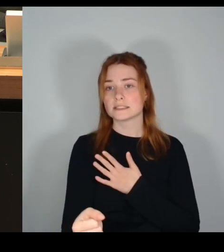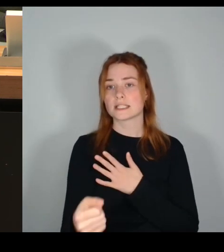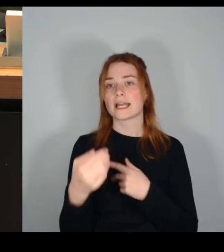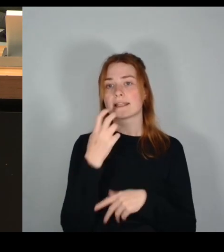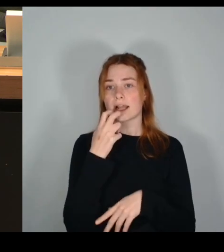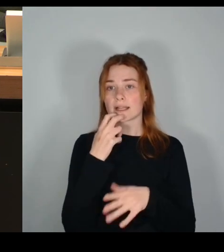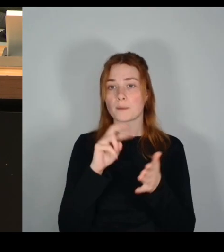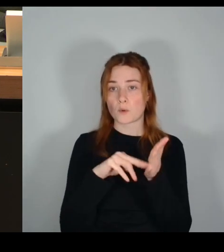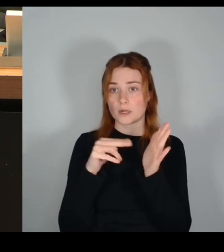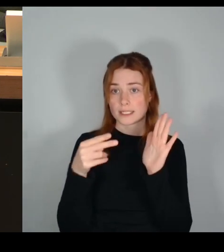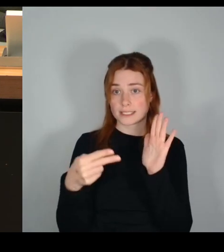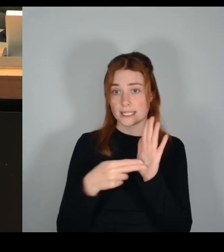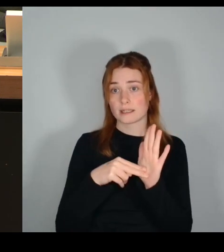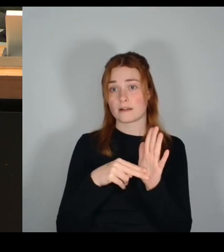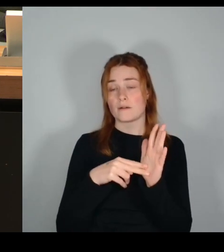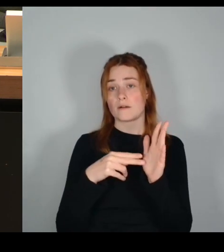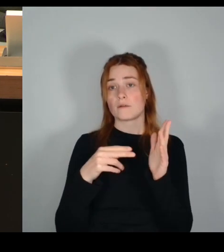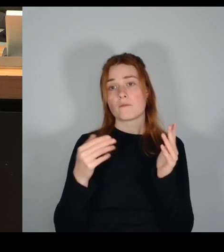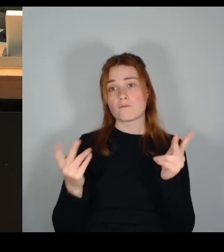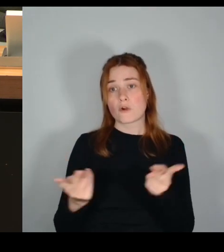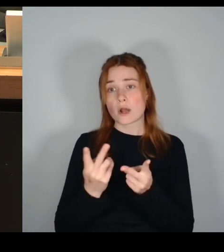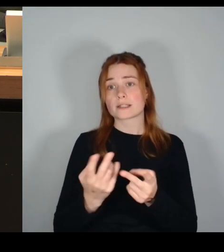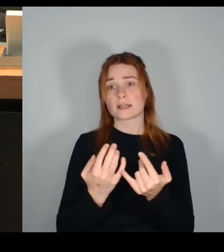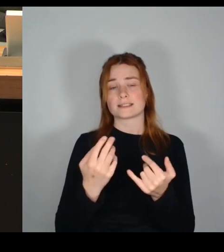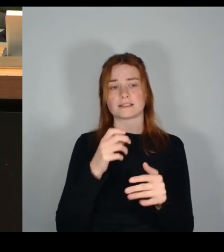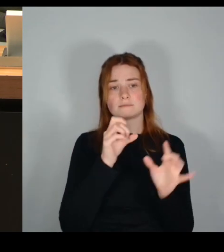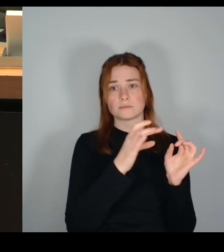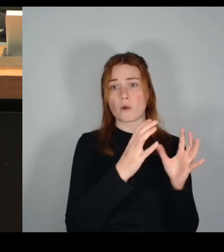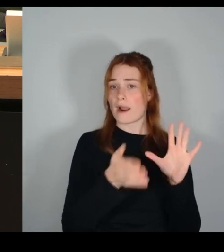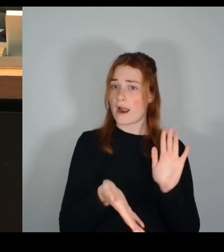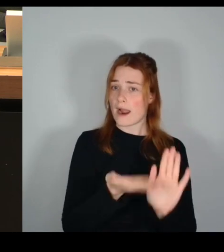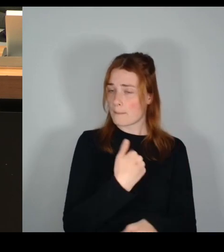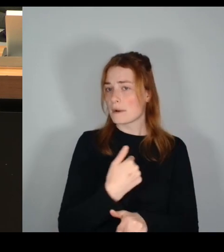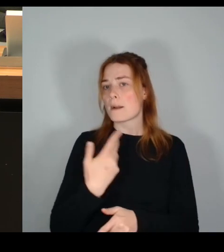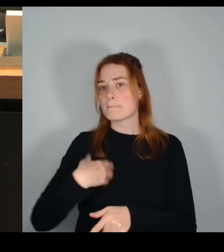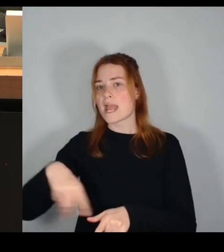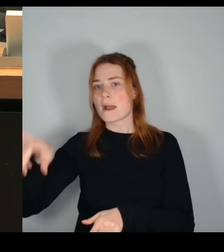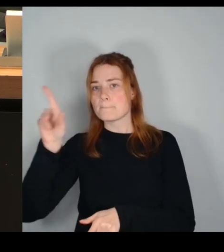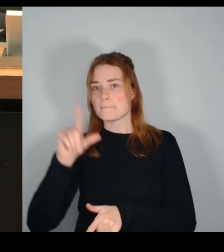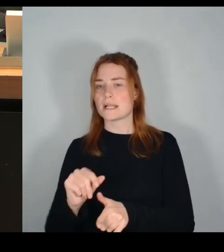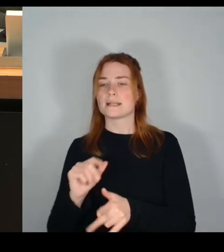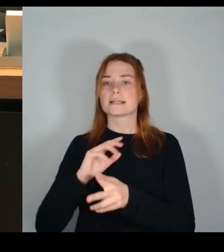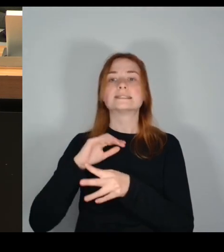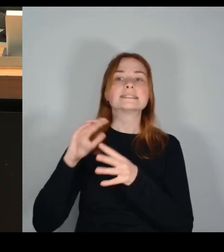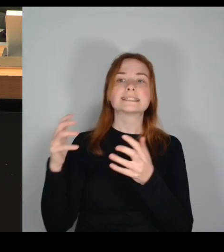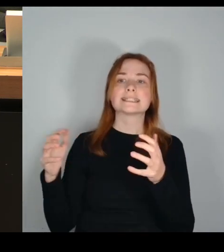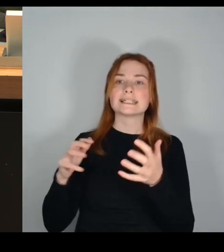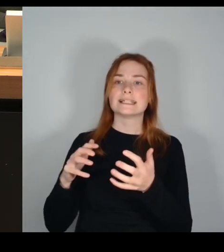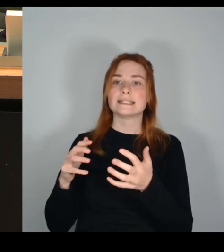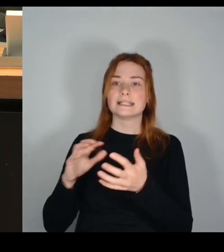vor allem Klimakrisen. Sichere Erzeugung von Strom. Und die gute Nachricht ist Mit Wind und Solarenergie gibt es